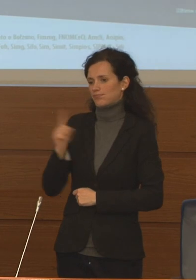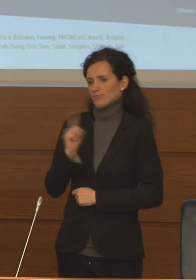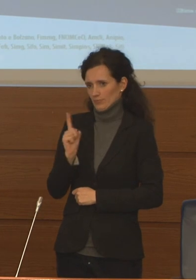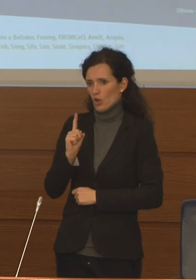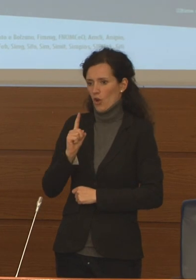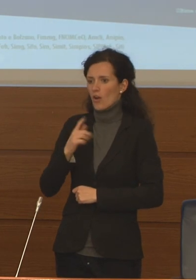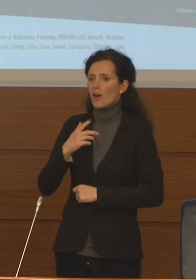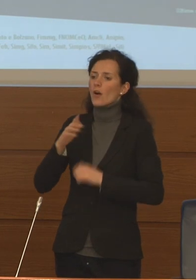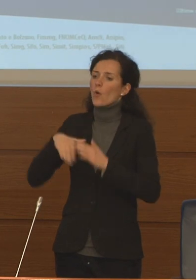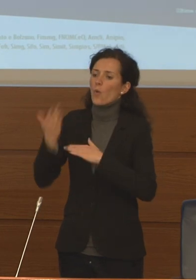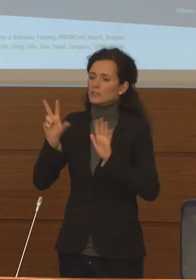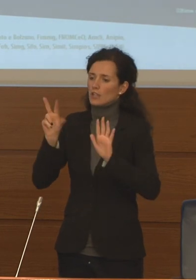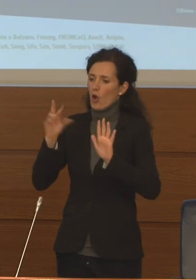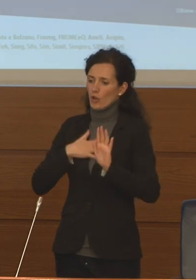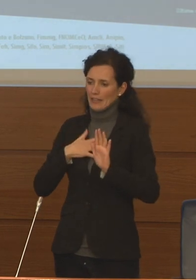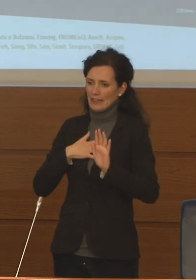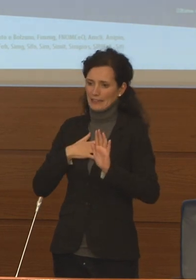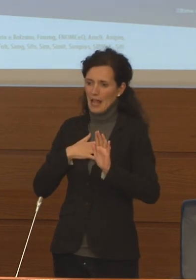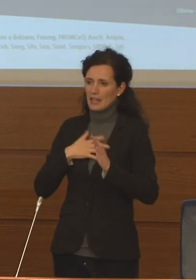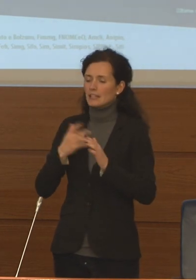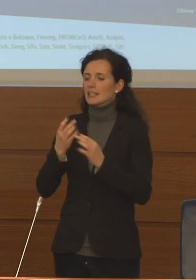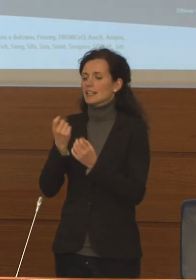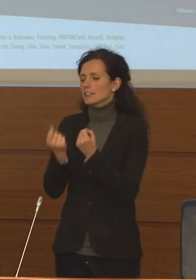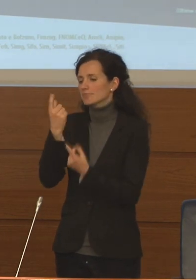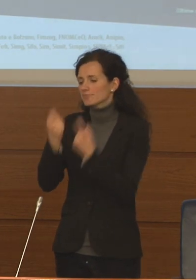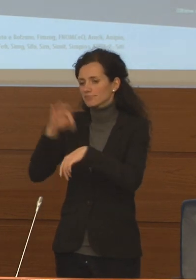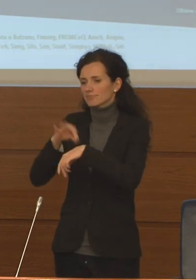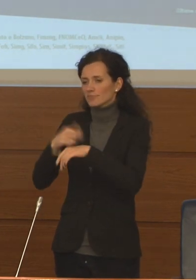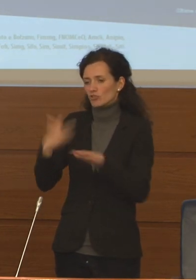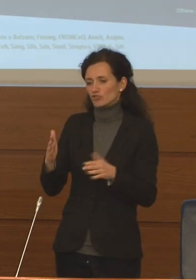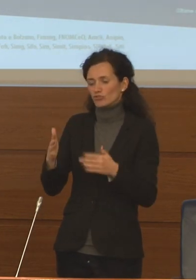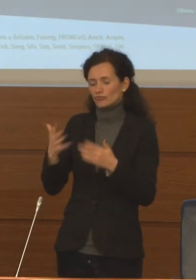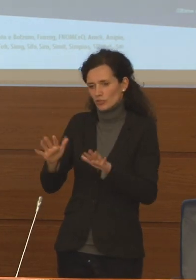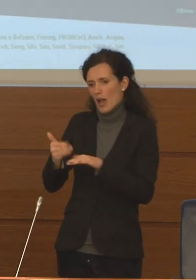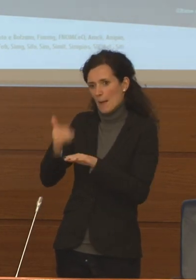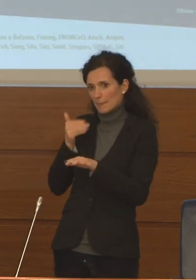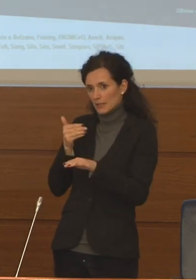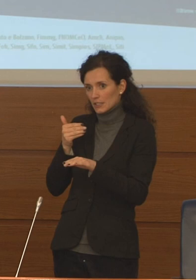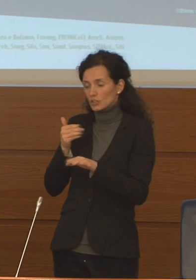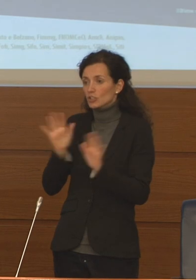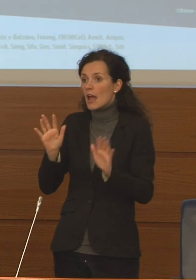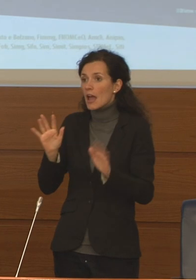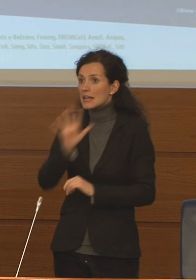l'età e già con pregresse malattie perché sembra, e lei mi correggerà su questo,